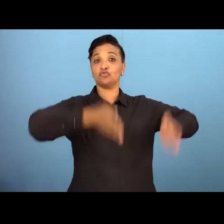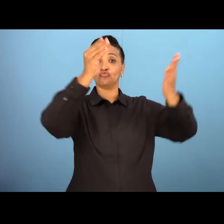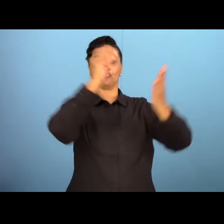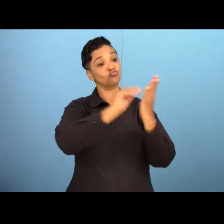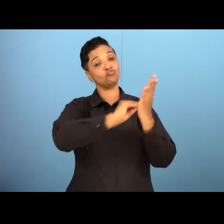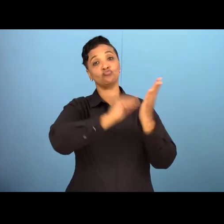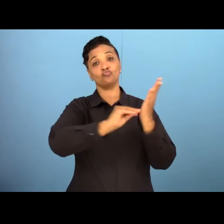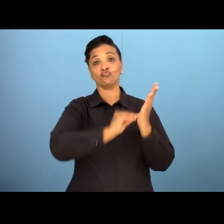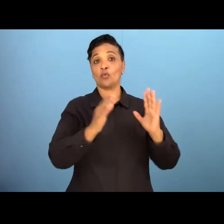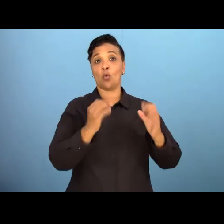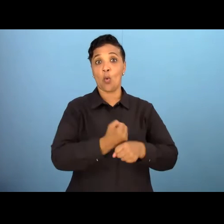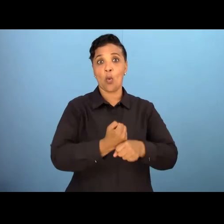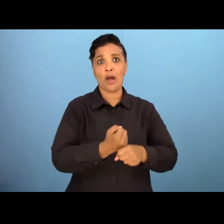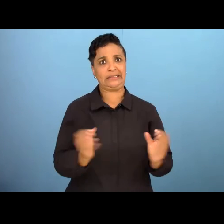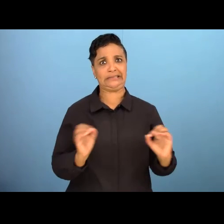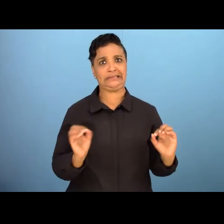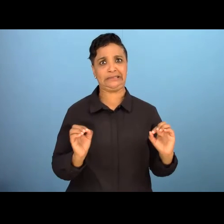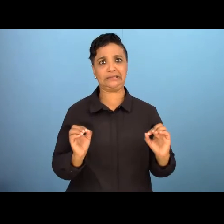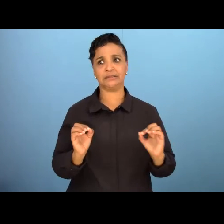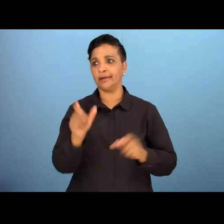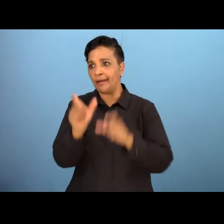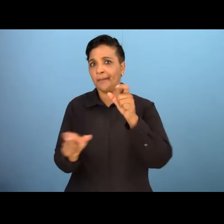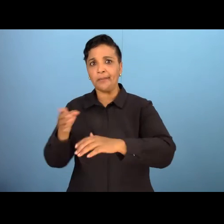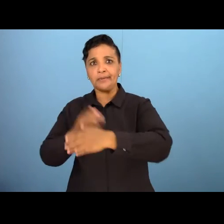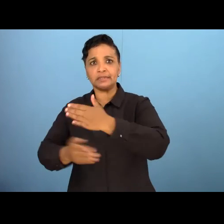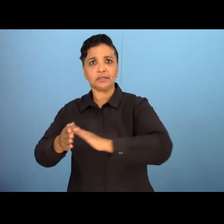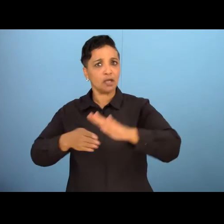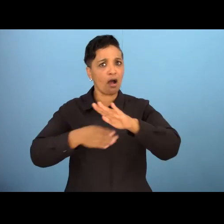desatendidos y por eso hubo problemas en Nigeria es que los OPD no tienen una oficina en Nigeria,